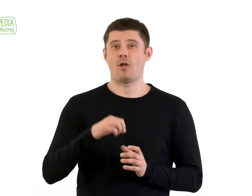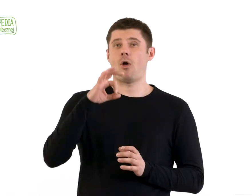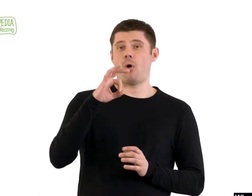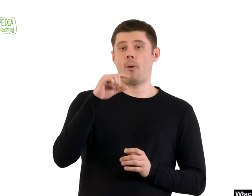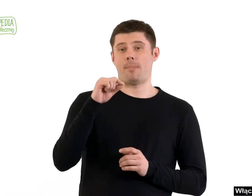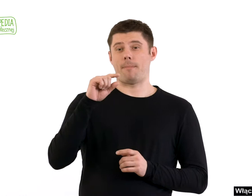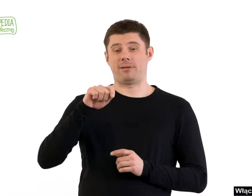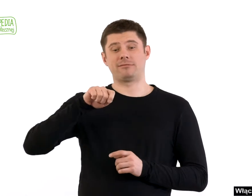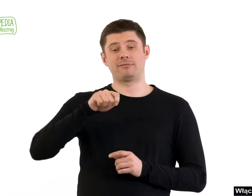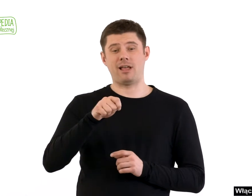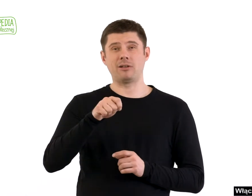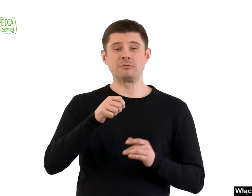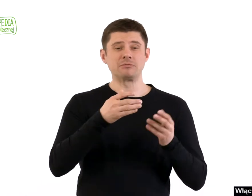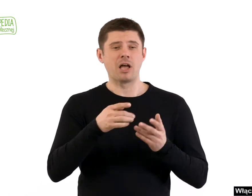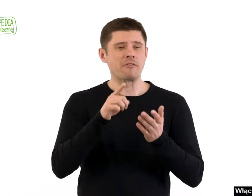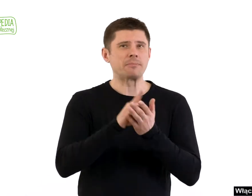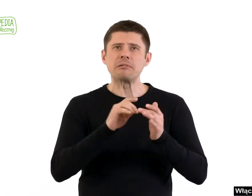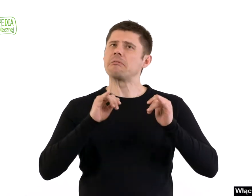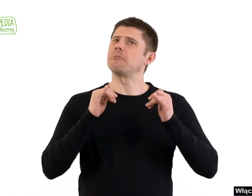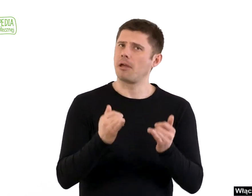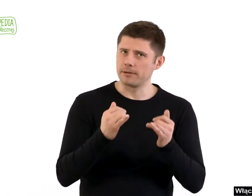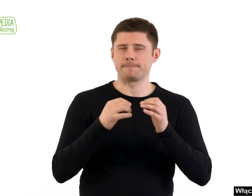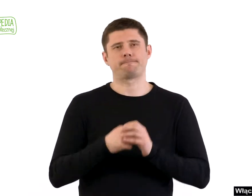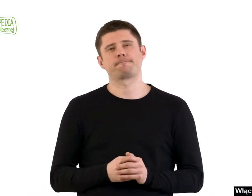Jak uzyskać status OPP?